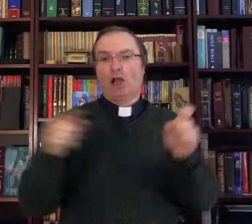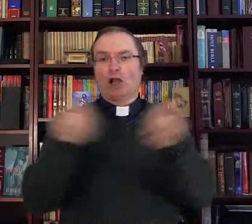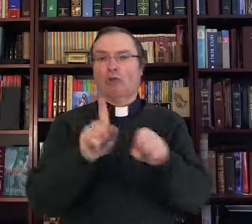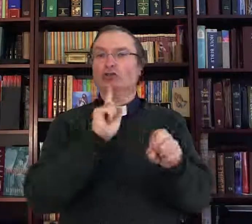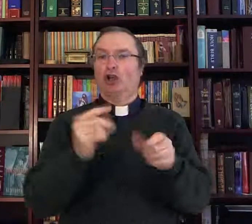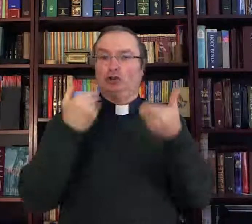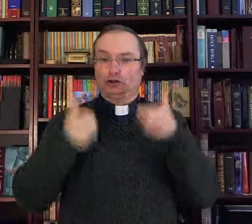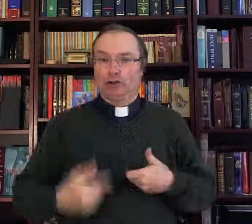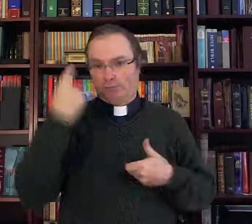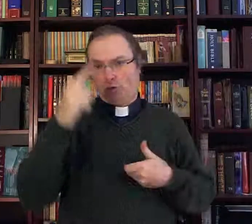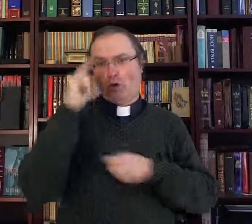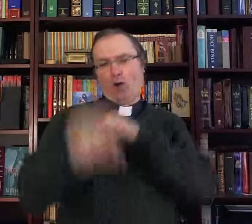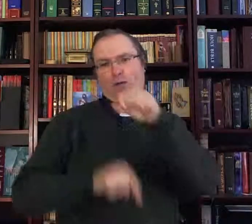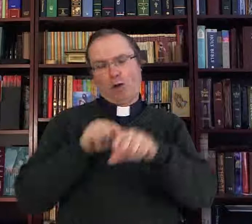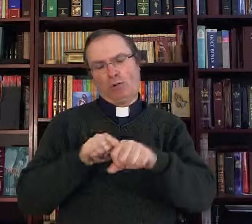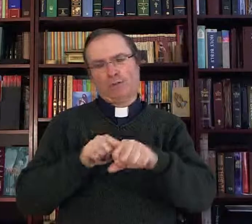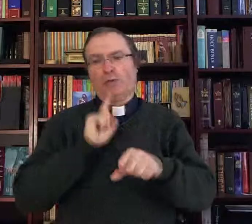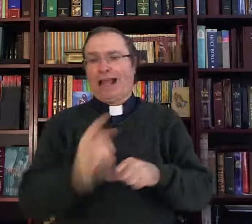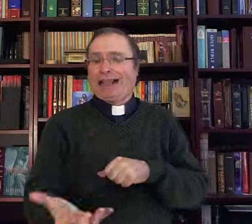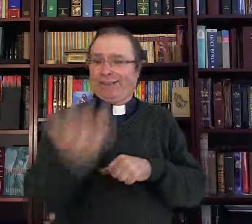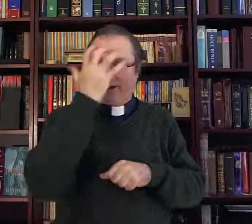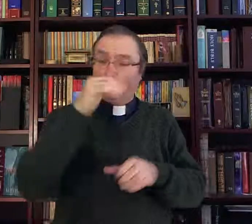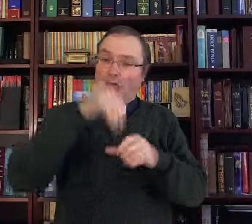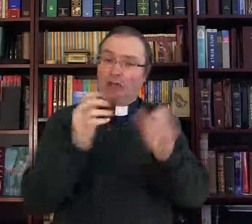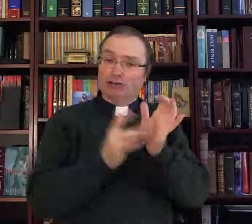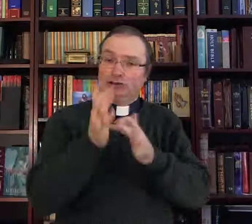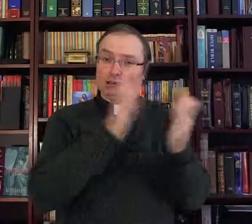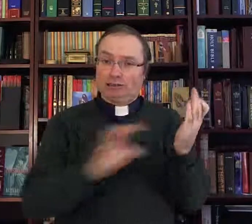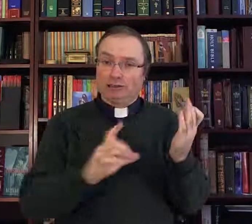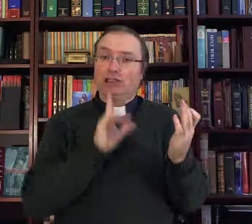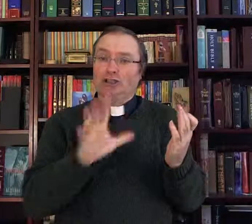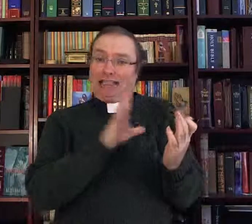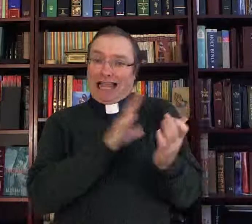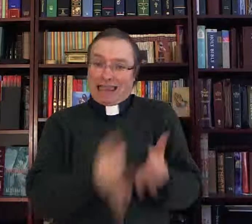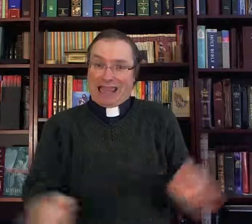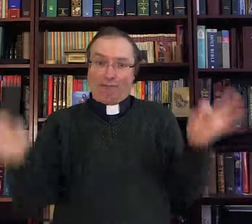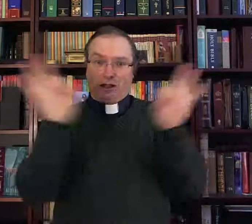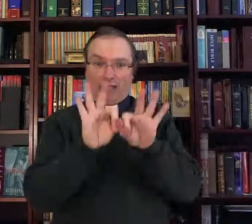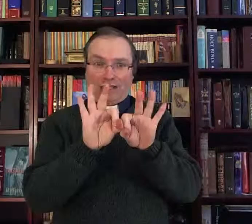comme je le suis pour le monde. En effet, [en Jésus- Christ,] ce qui a de l’importance,